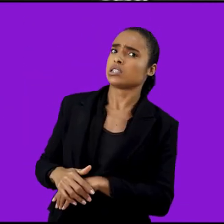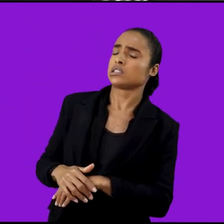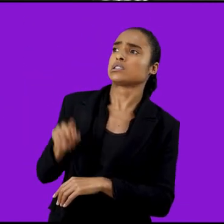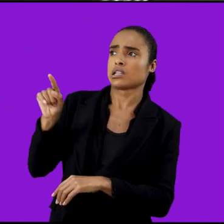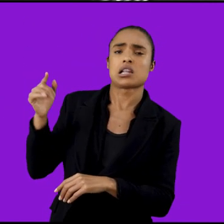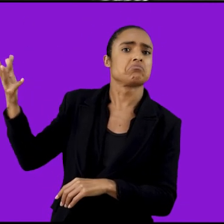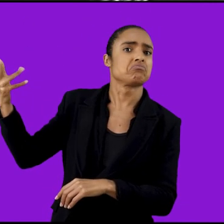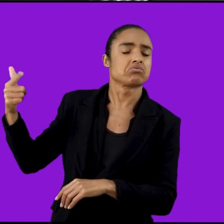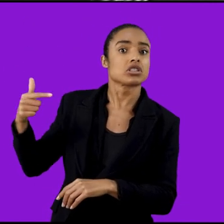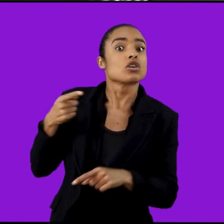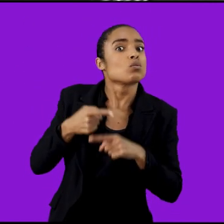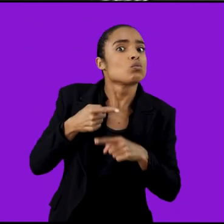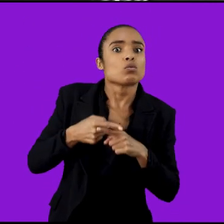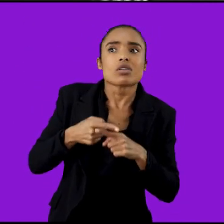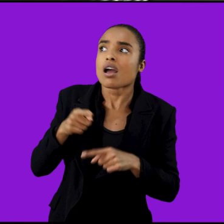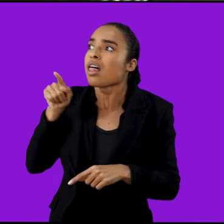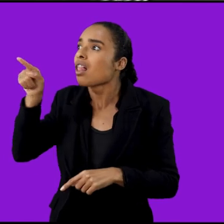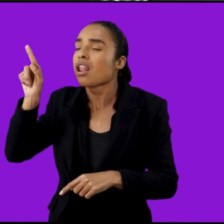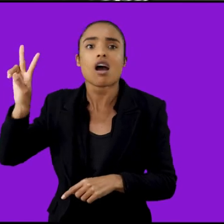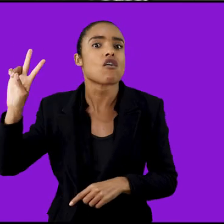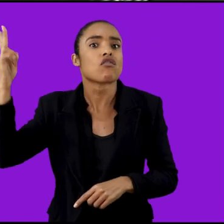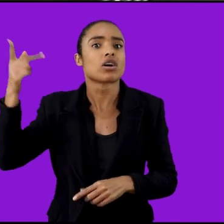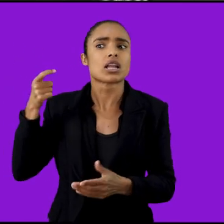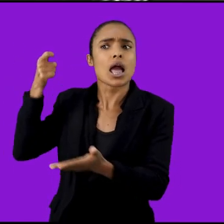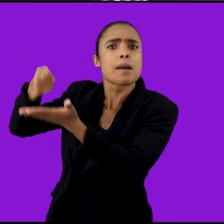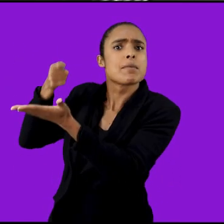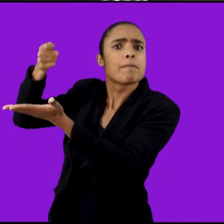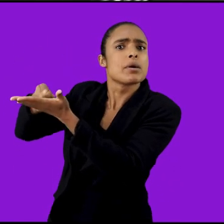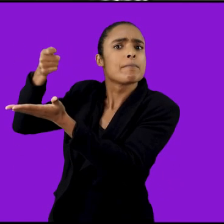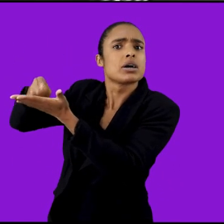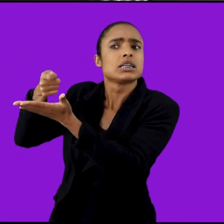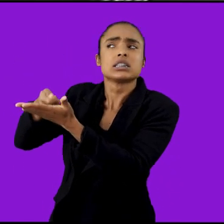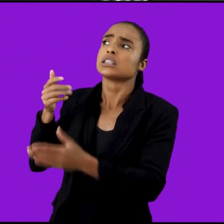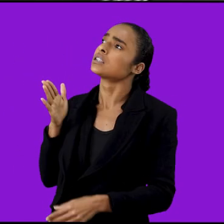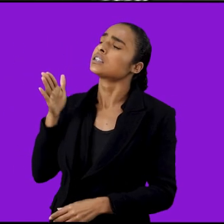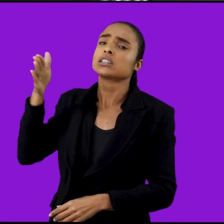uma grande referência. Mas eu fico pensando porque, que é mais valor, patrocinar um Afro